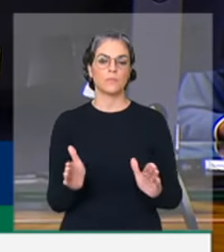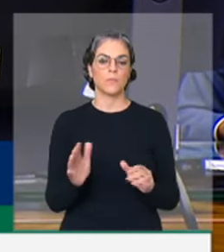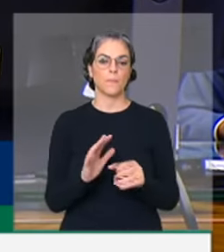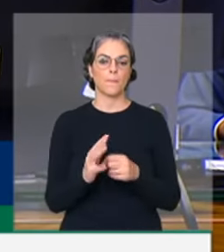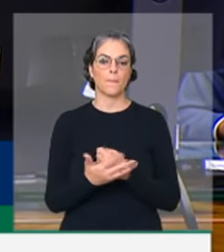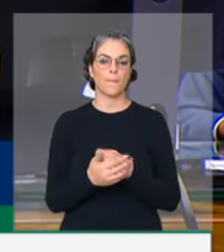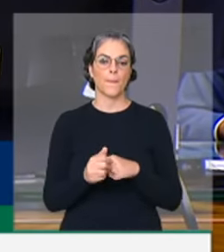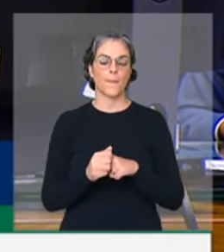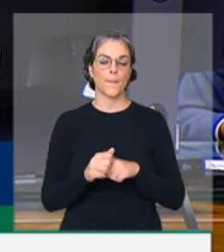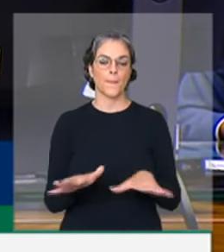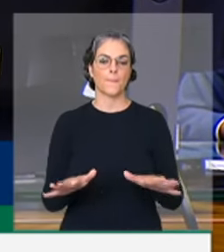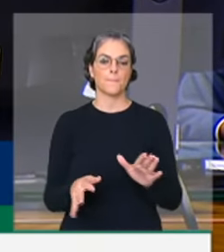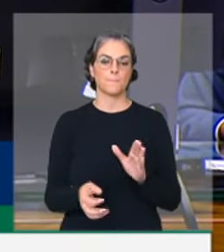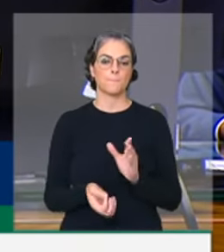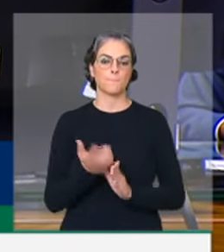FAVOR DO REQUERIMENTO,